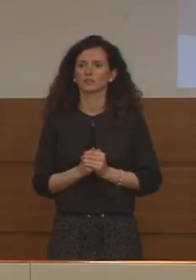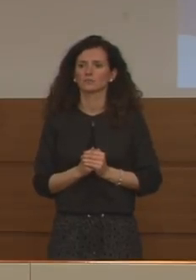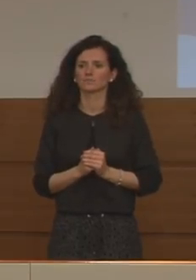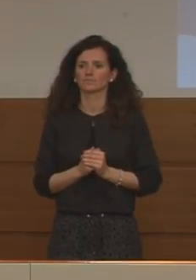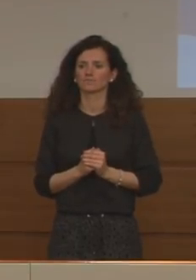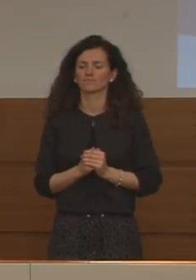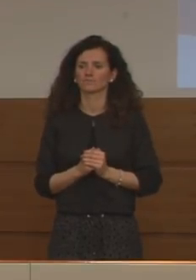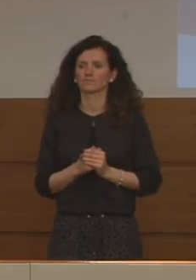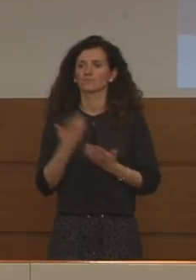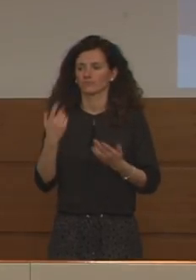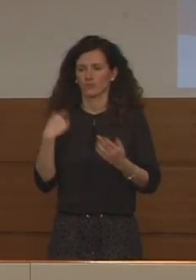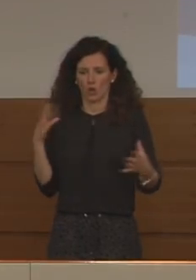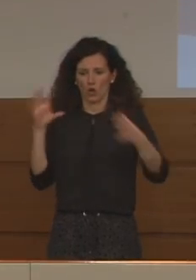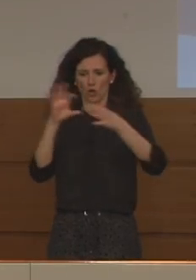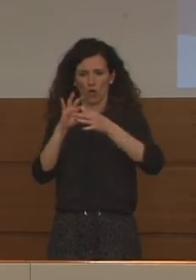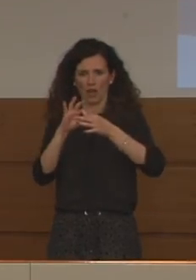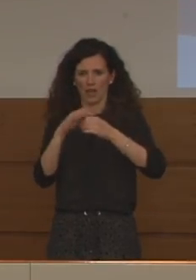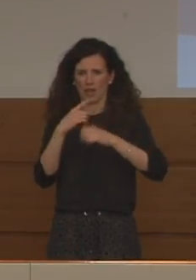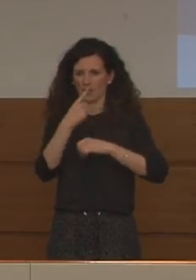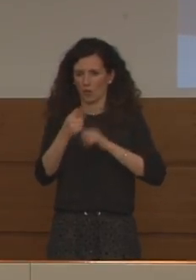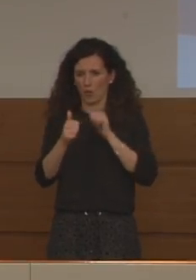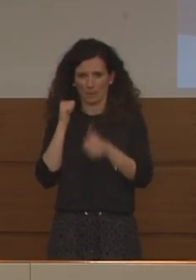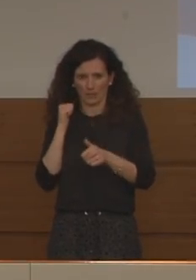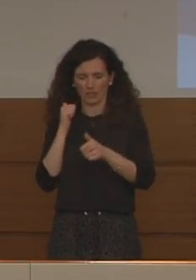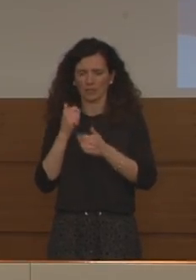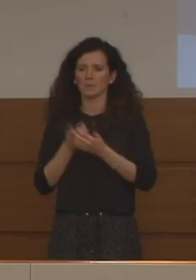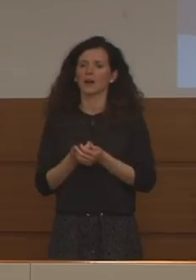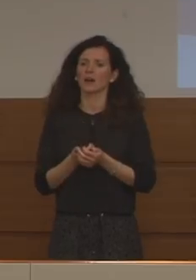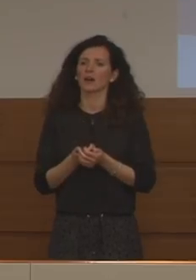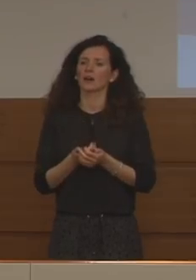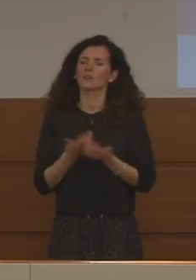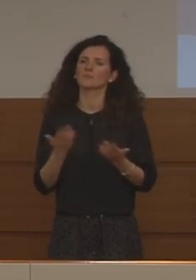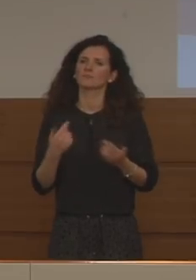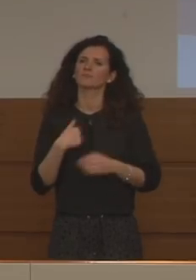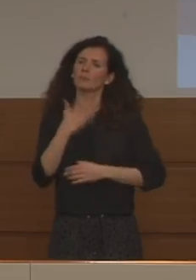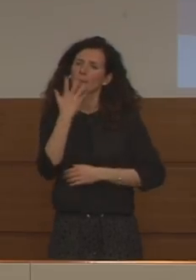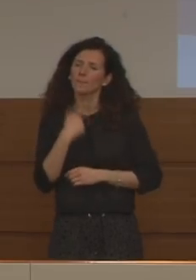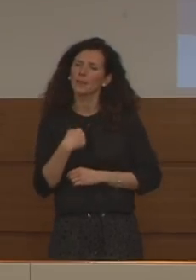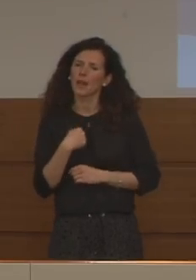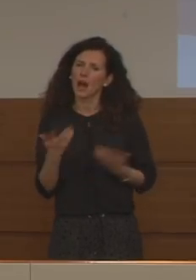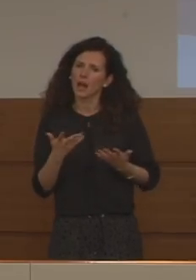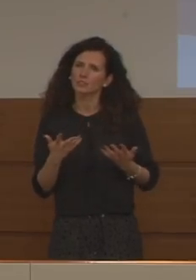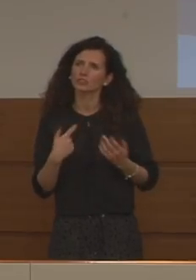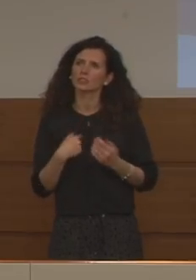adesso non entro sullo specifico del singolo farmaco, però a me piace notare che ci